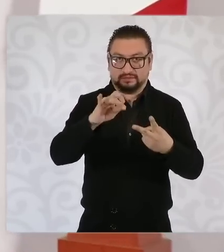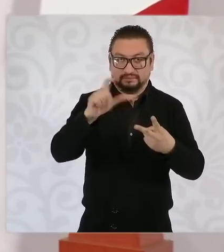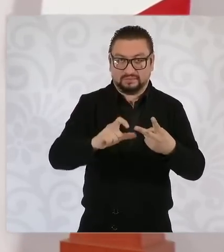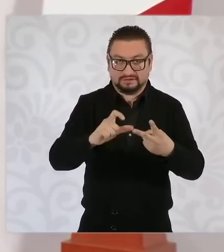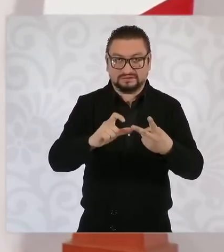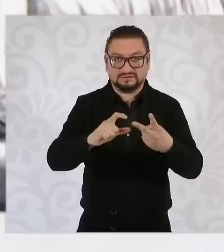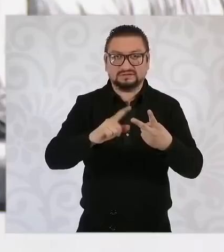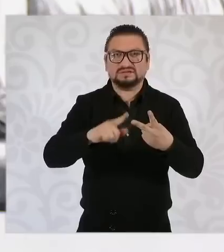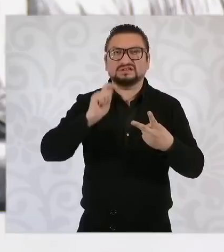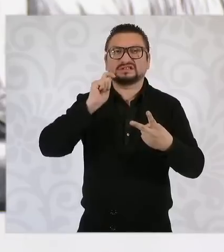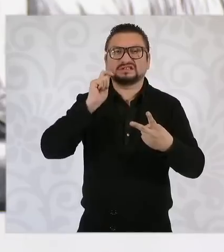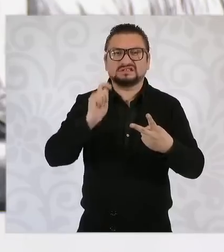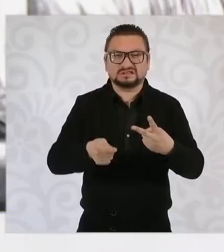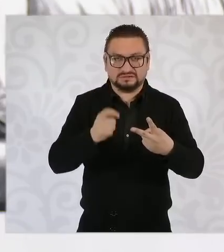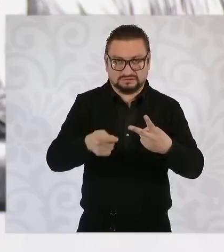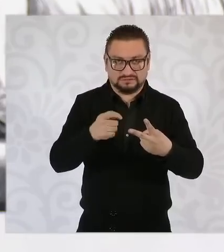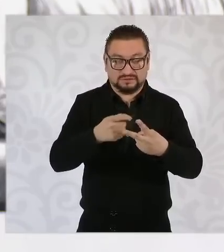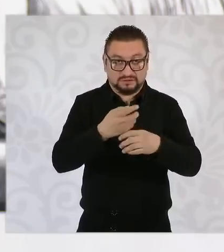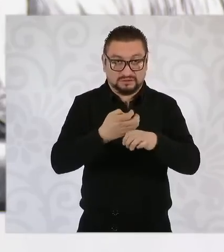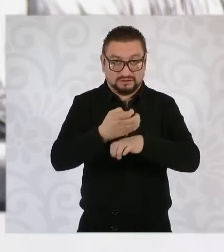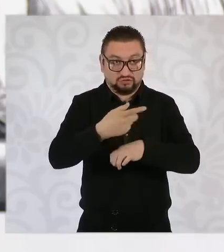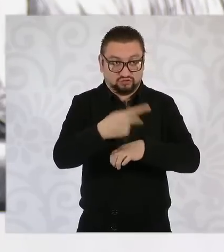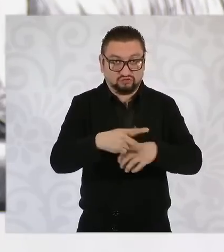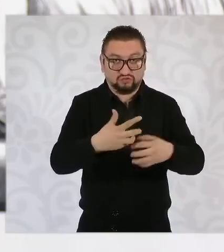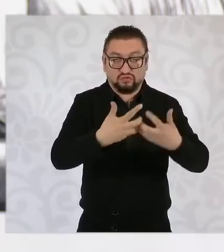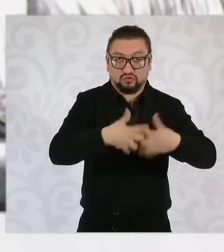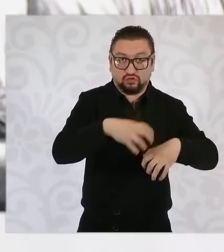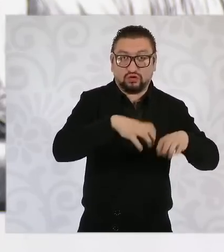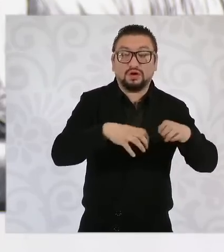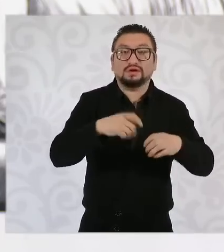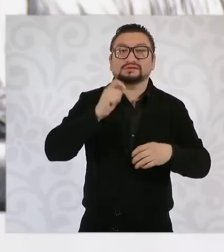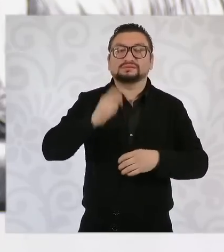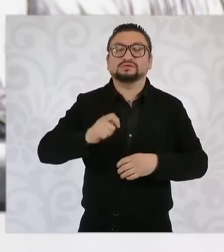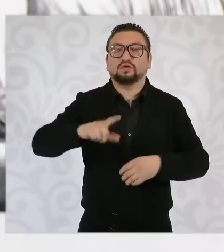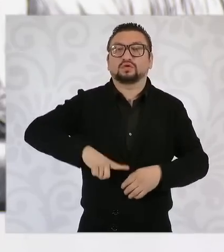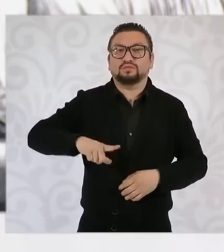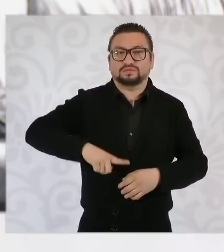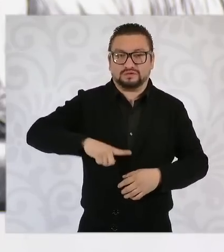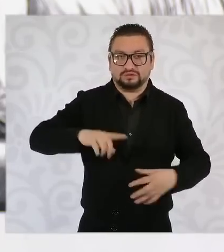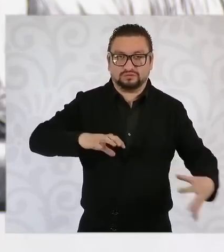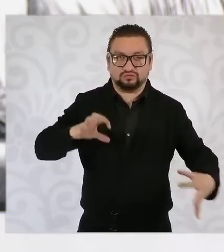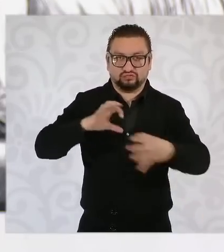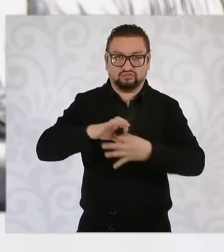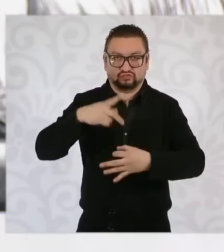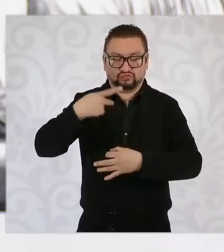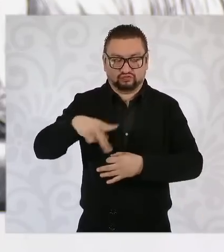productivas del estado y se convierten en empresas públicas del Estado parece algo